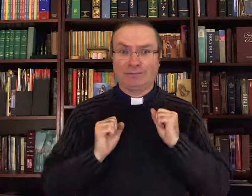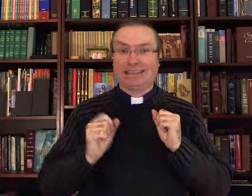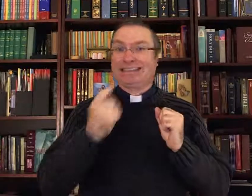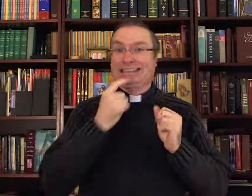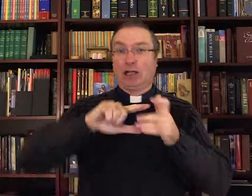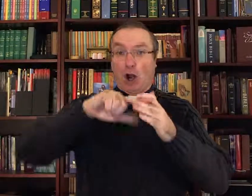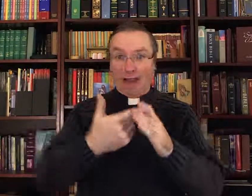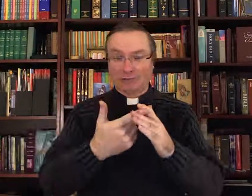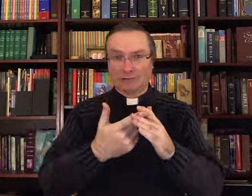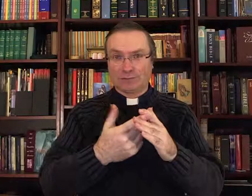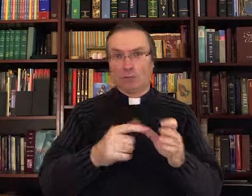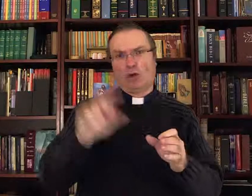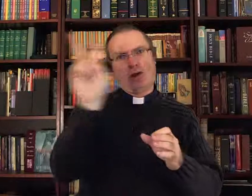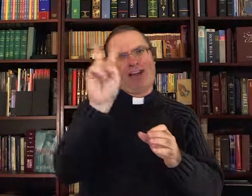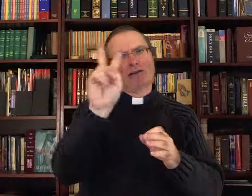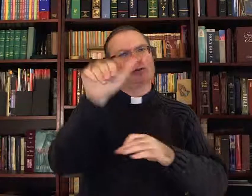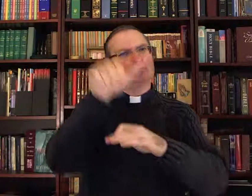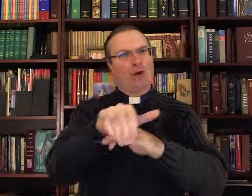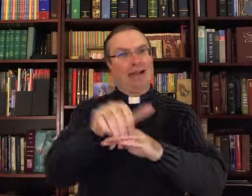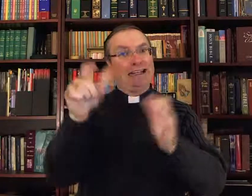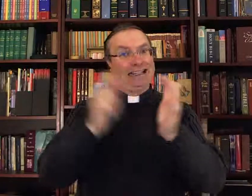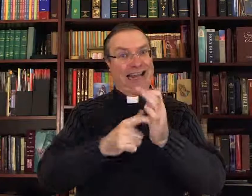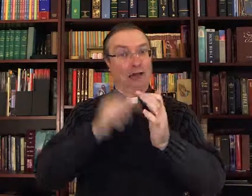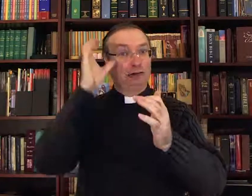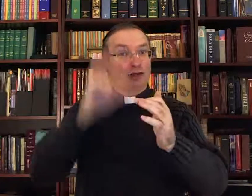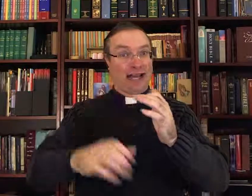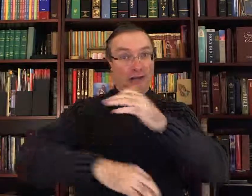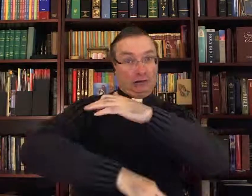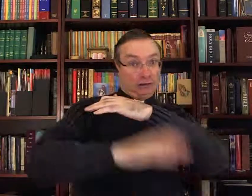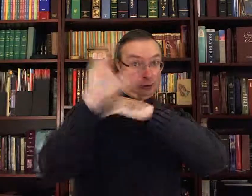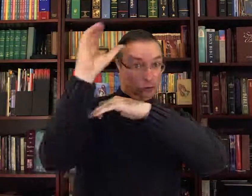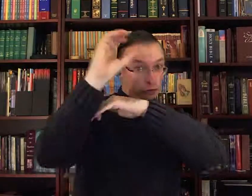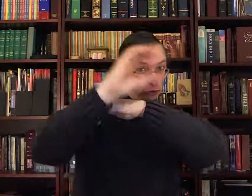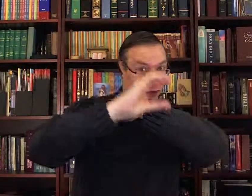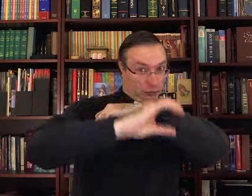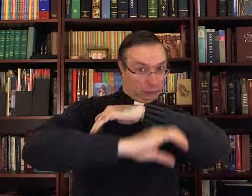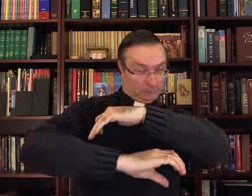qui commence le vendredi soir au coucher du soleil,